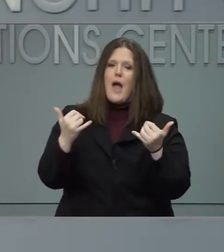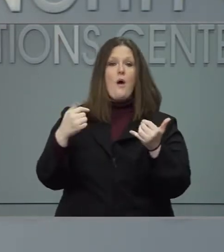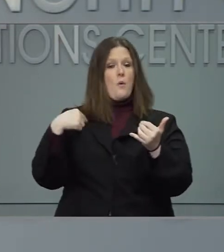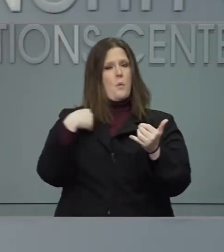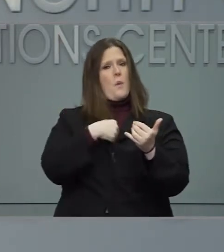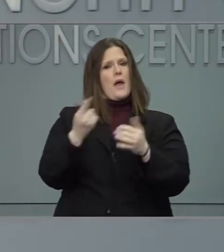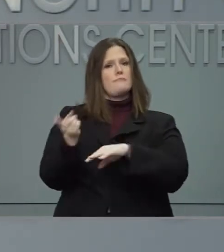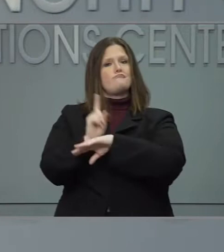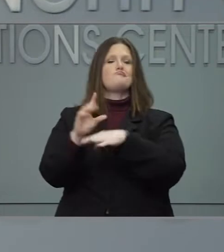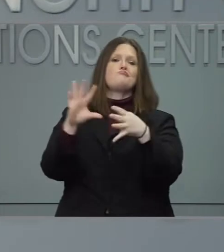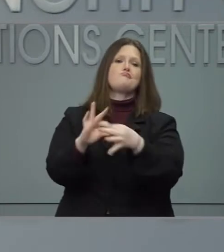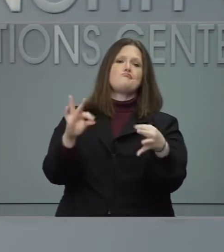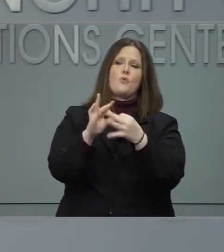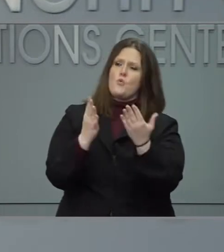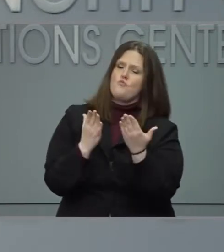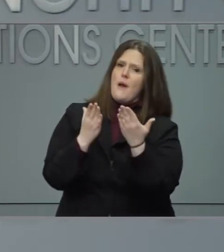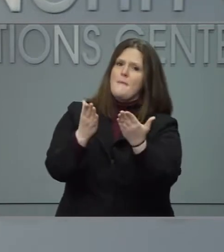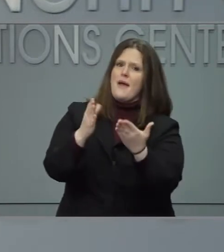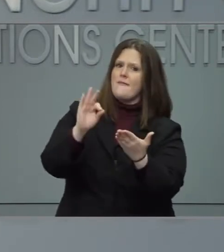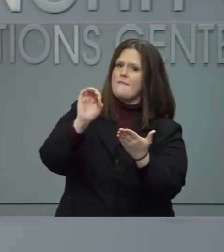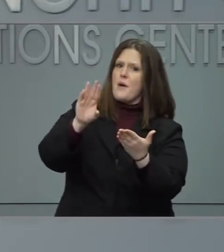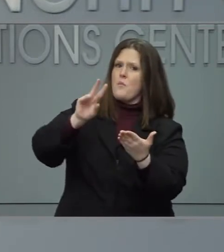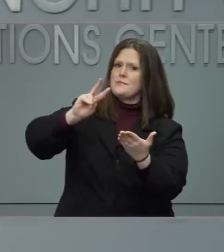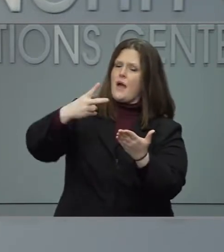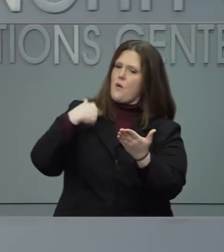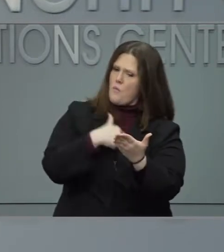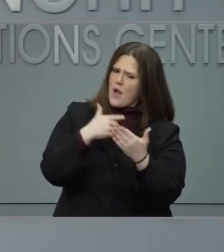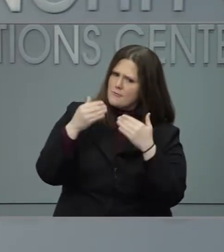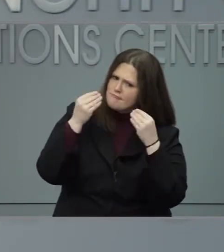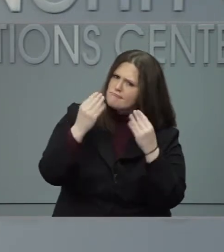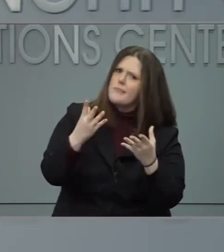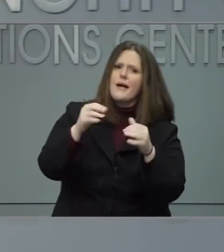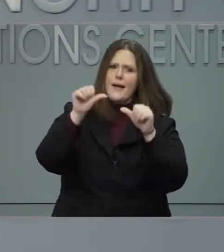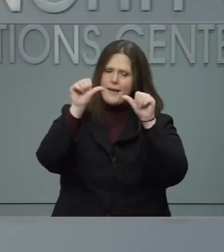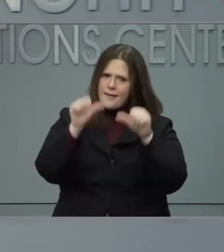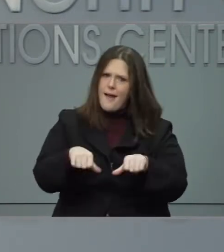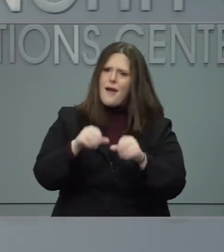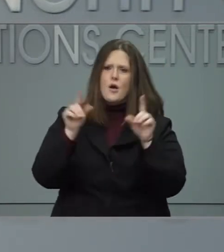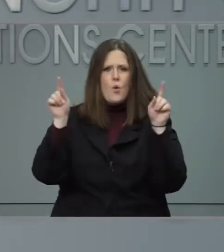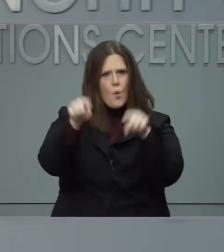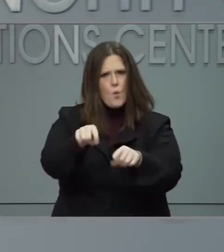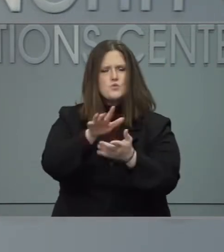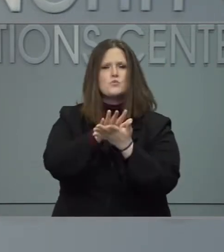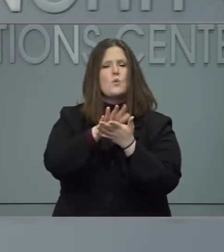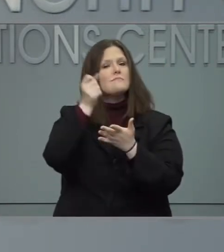dos de febrero y el aprendizaje presencial puede hacerse de manera segura, siguiendo los